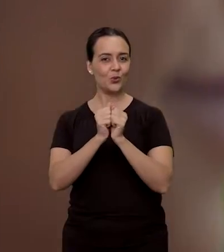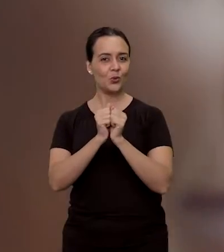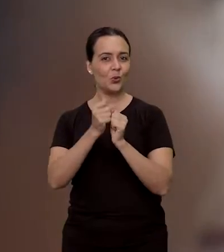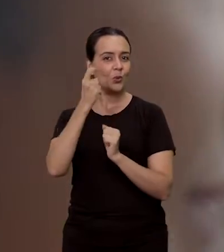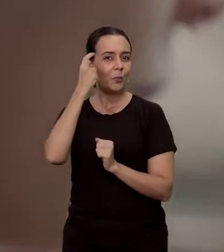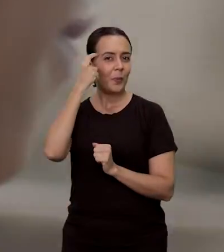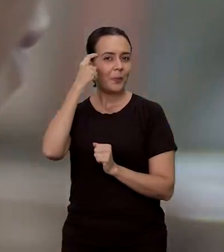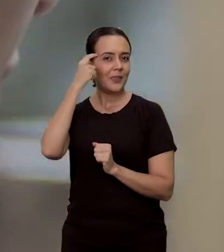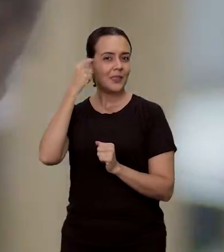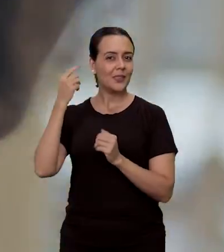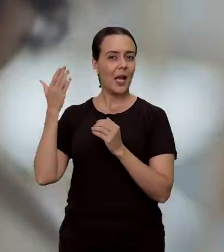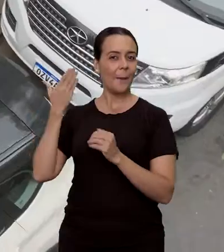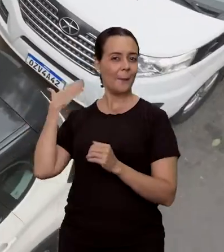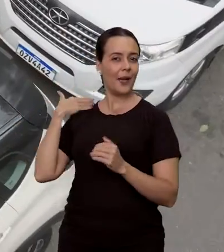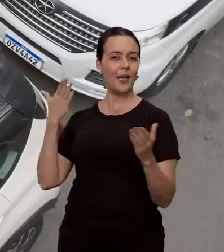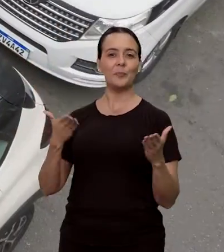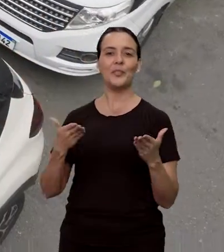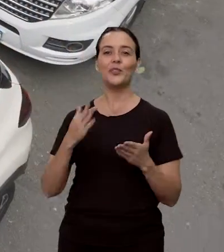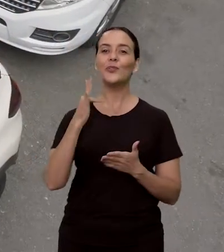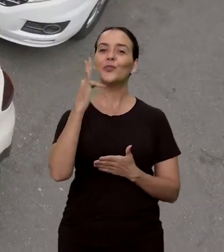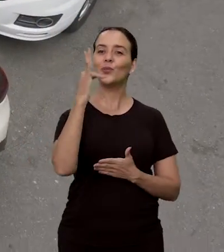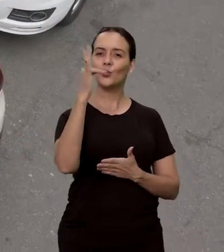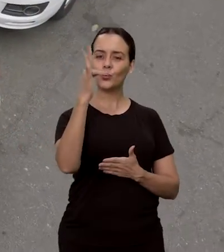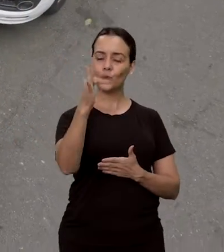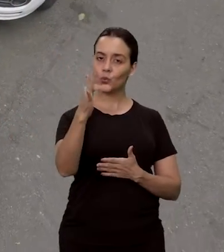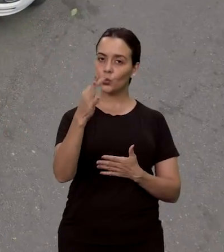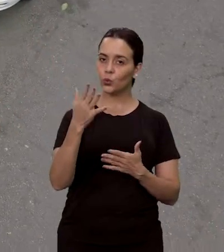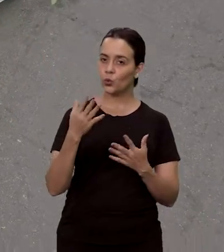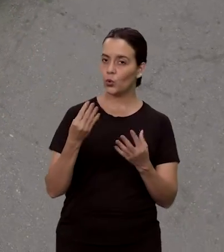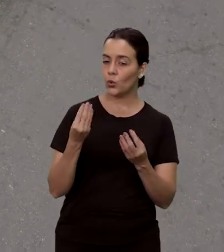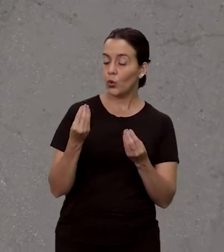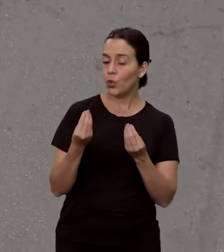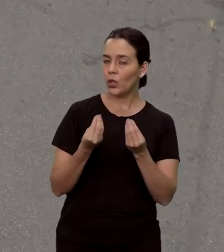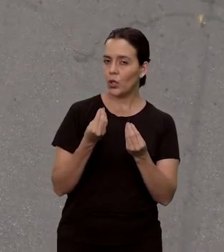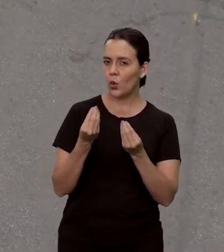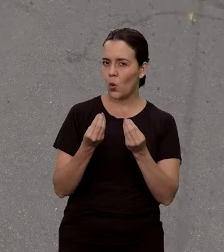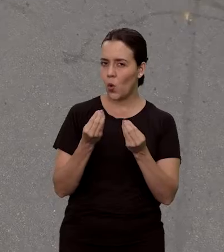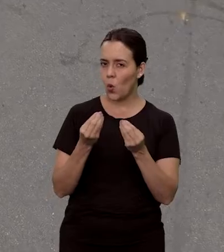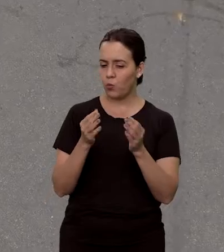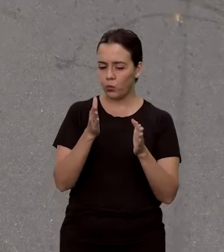para pensar o passado, o presente, o futuro, e os impactos na realidade contemporânea.